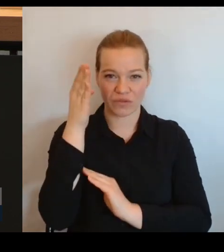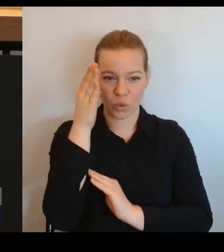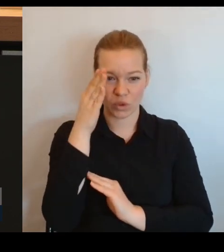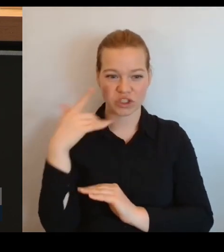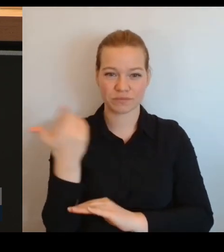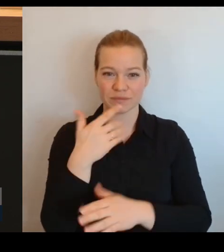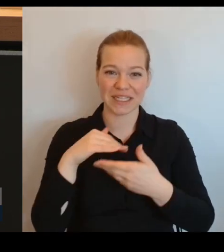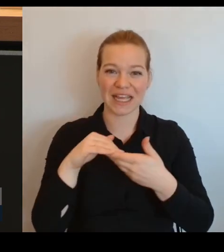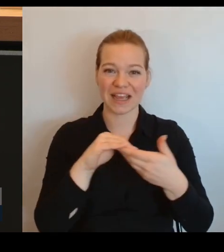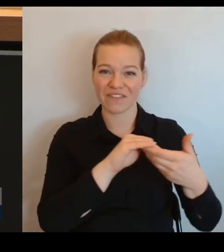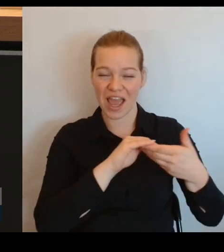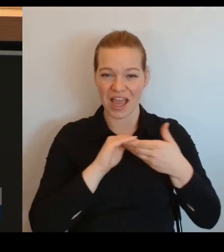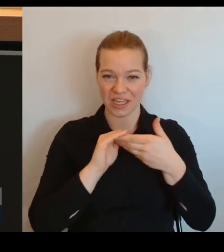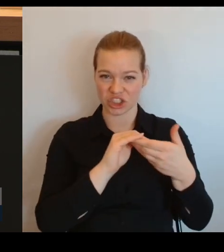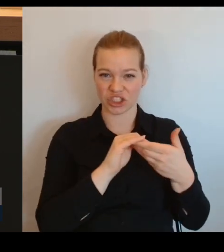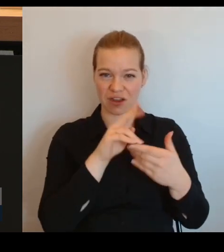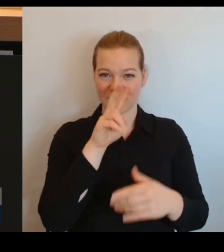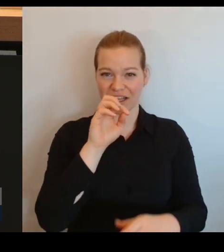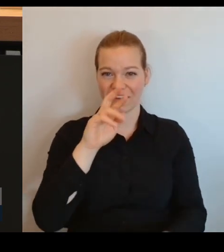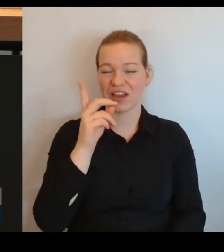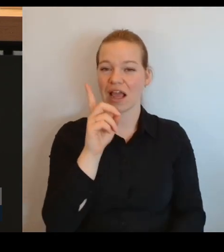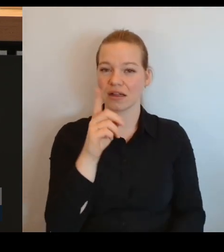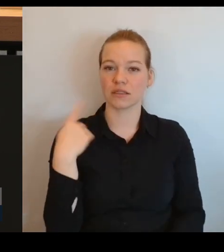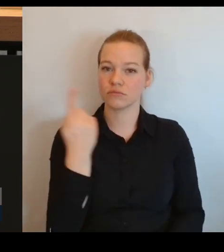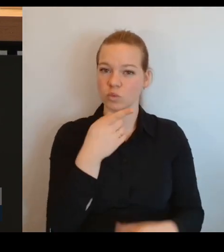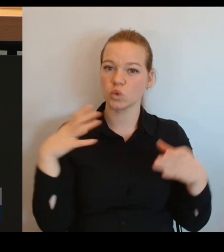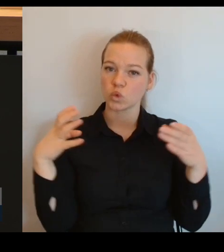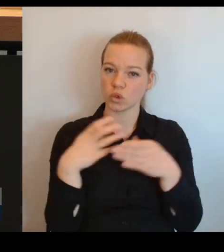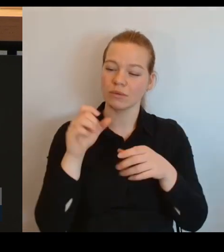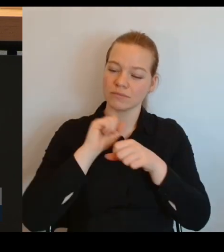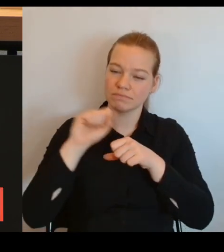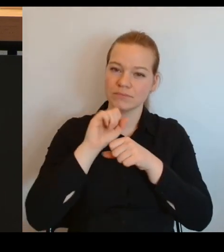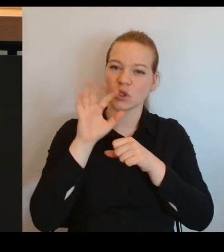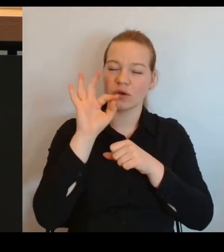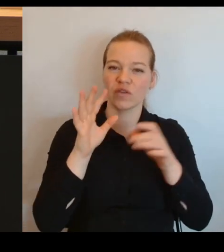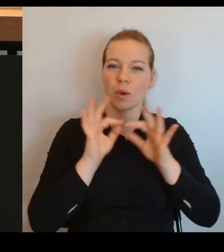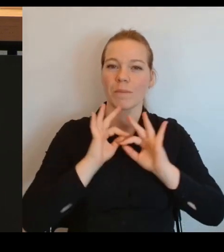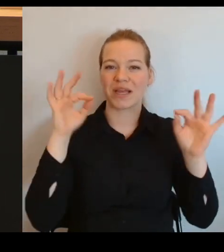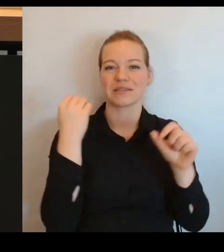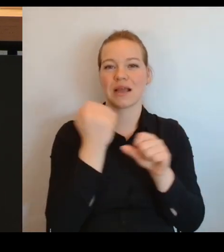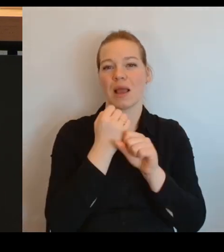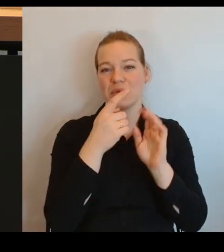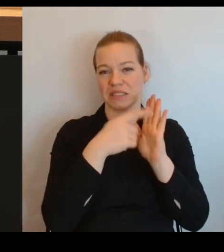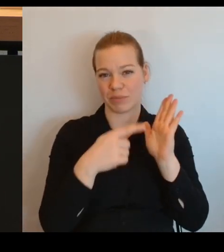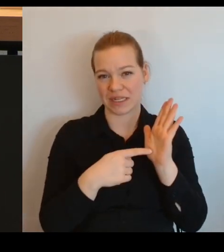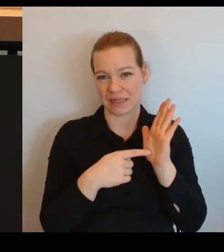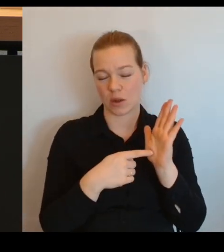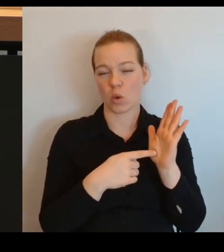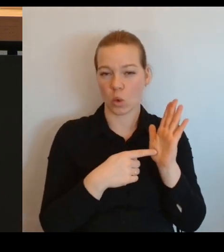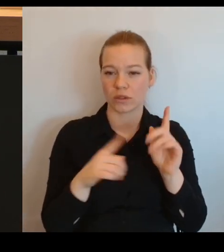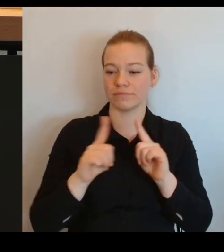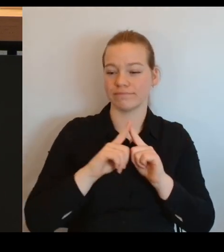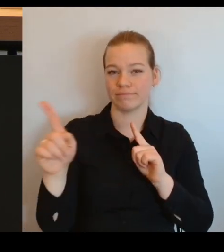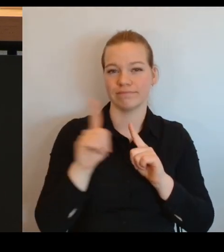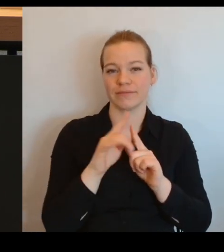den öffentlichen Personennahverkehr. Und dies explizit, weil Sie es als Beitrag für eine klimafreundliche